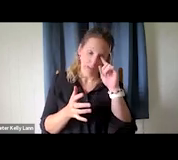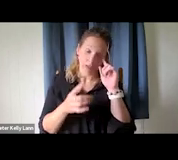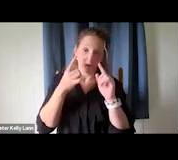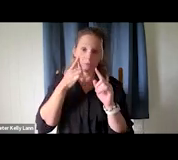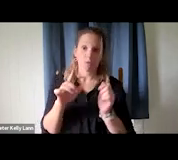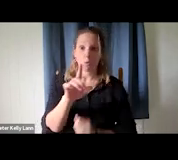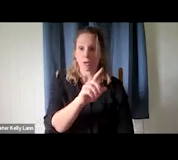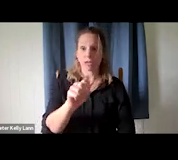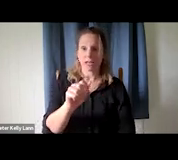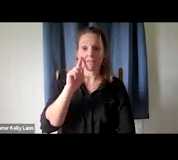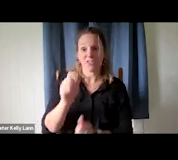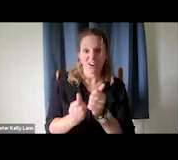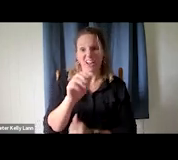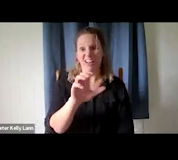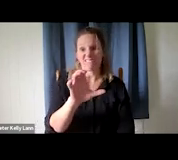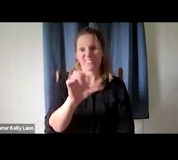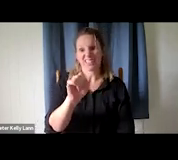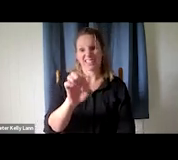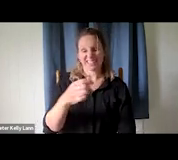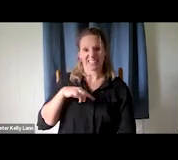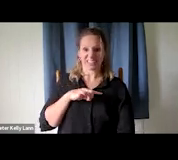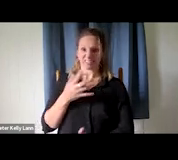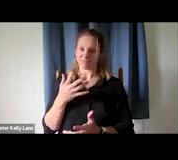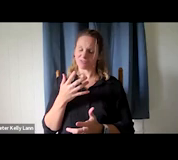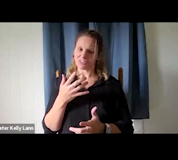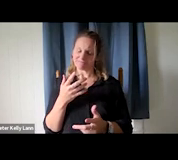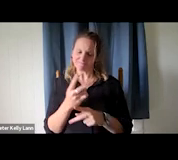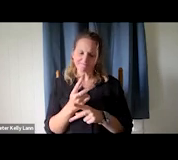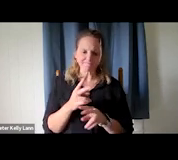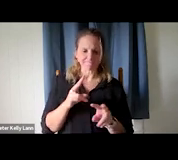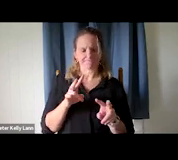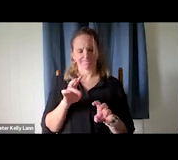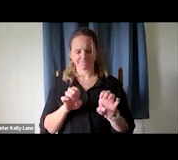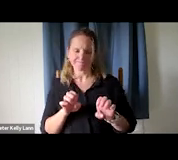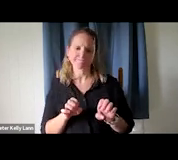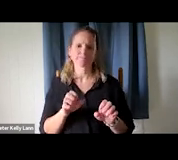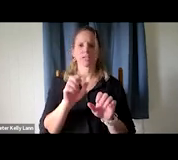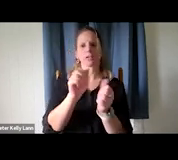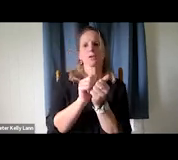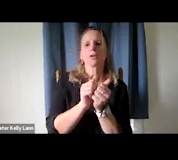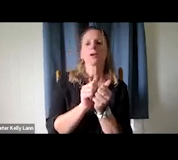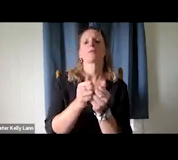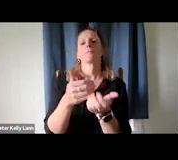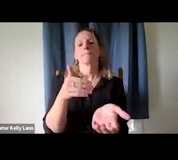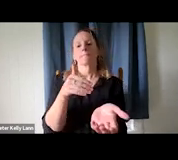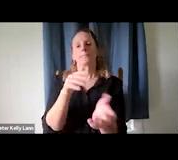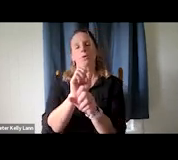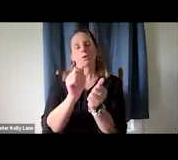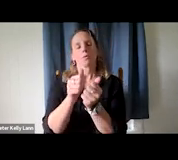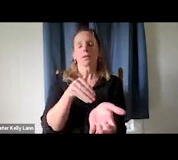Así que hacemos uso de nuestro juicio adjudicativo y trabajamos con nuestros médicos para solucionar esos problemas.